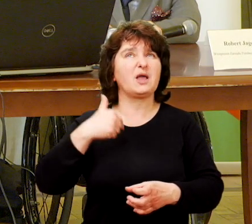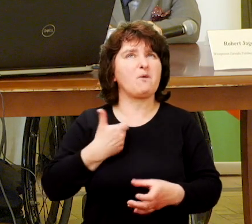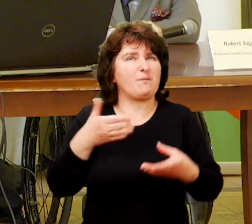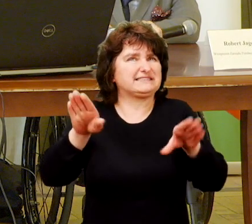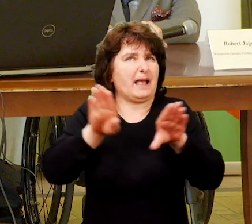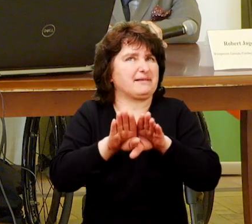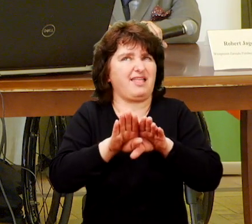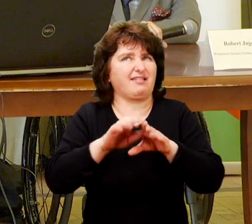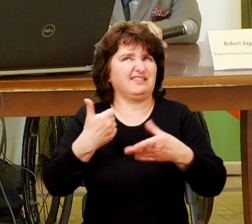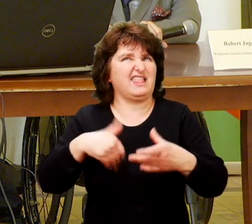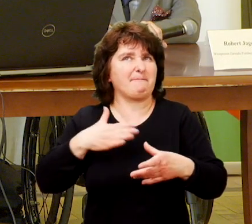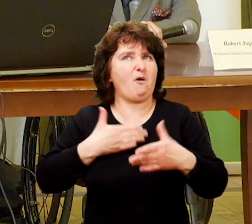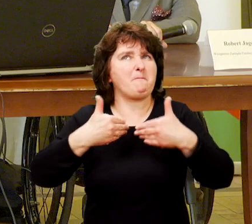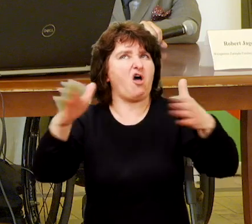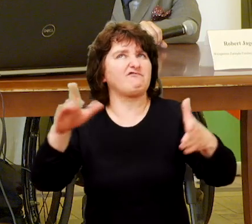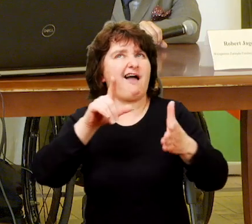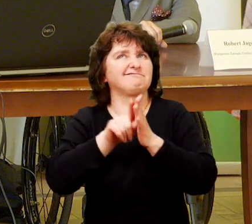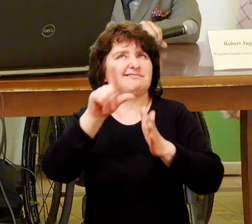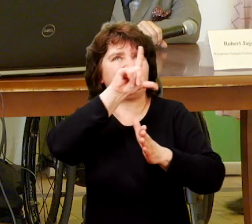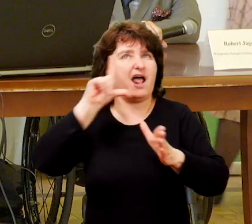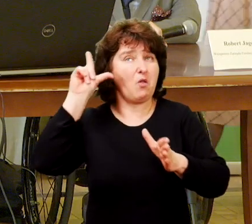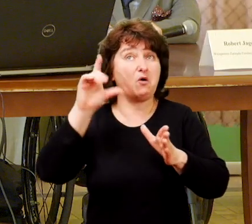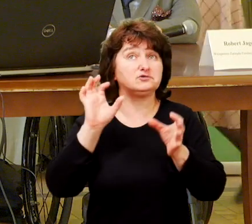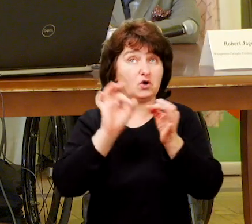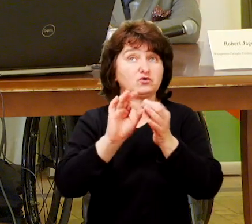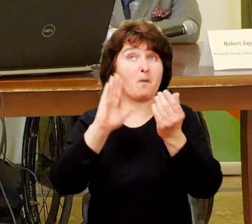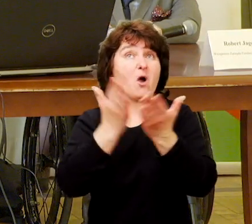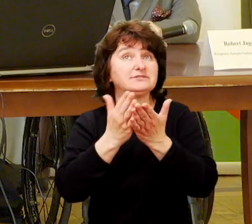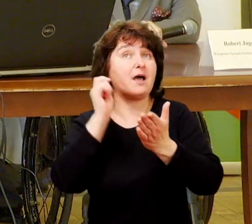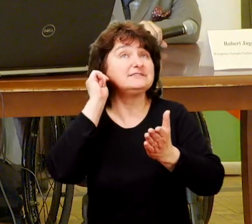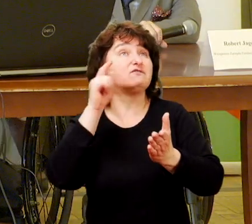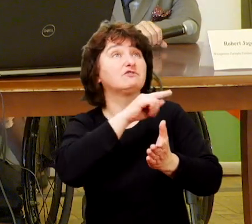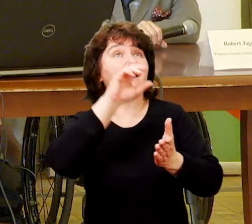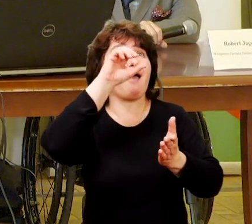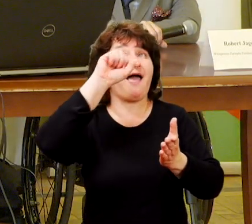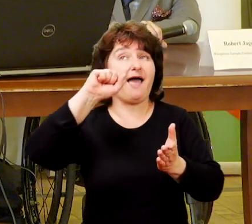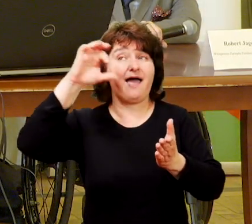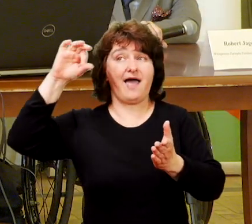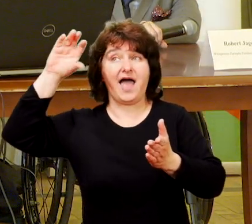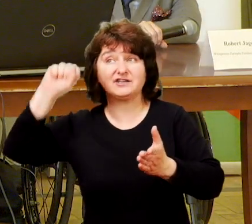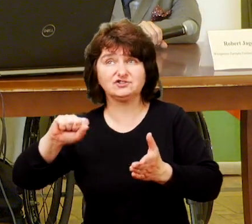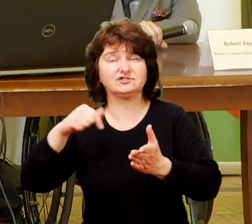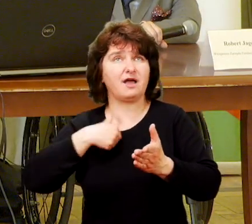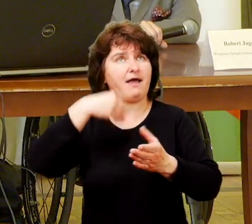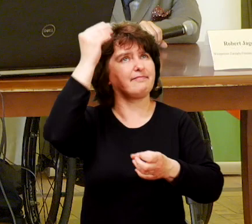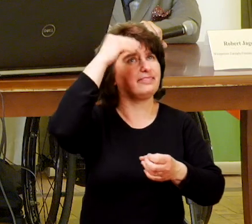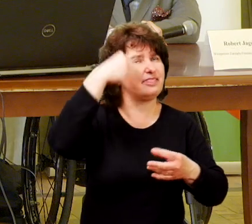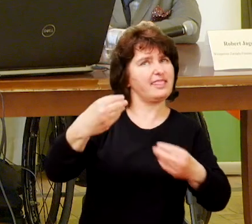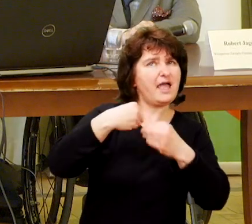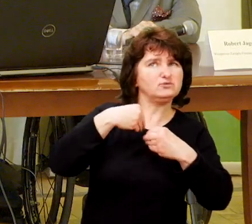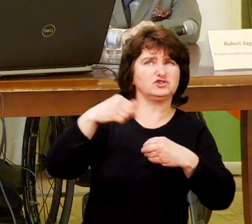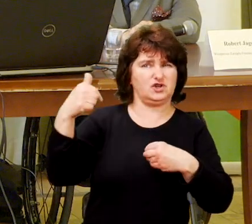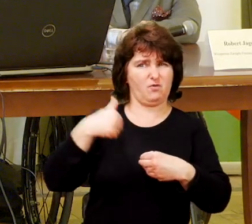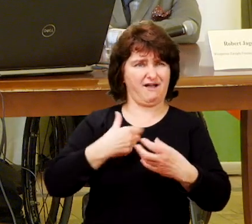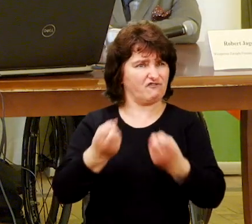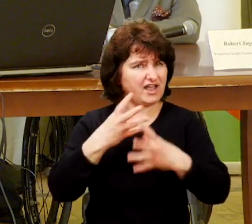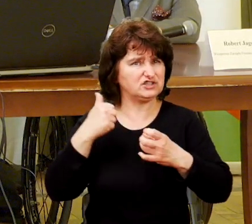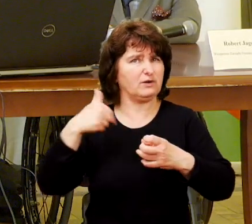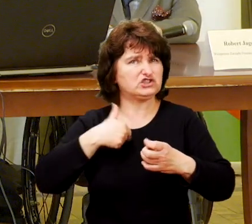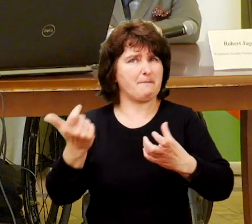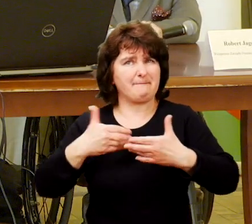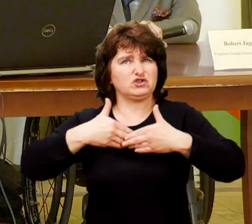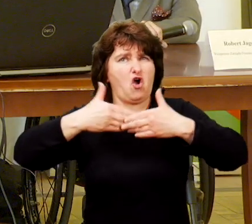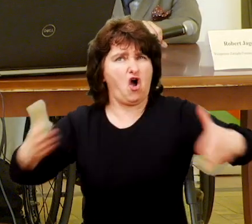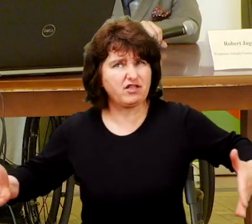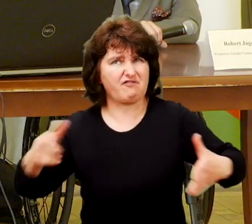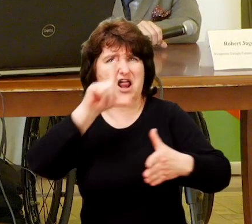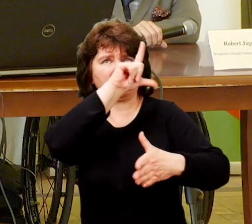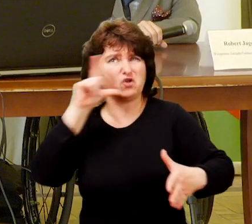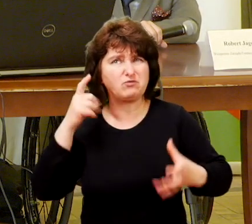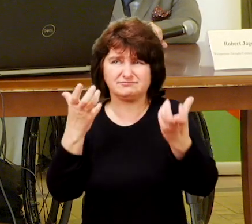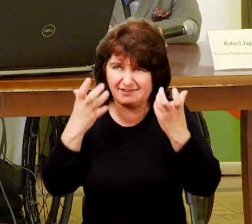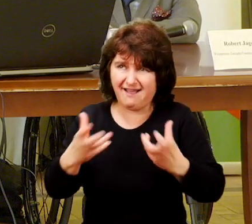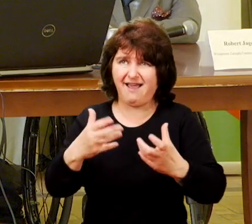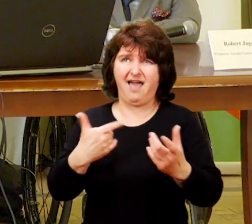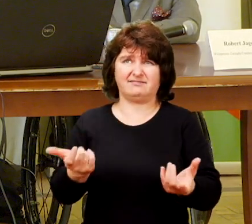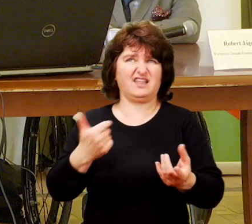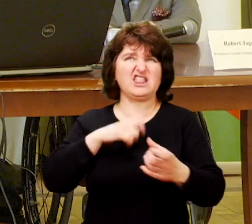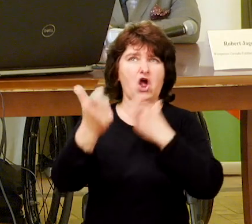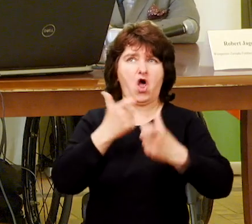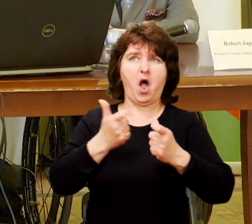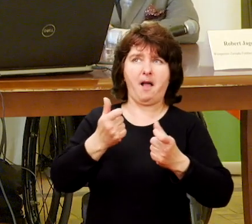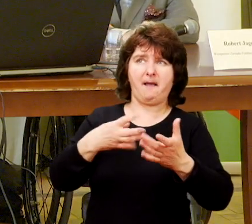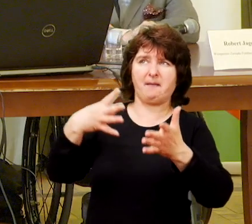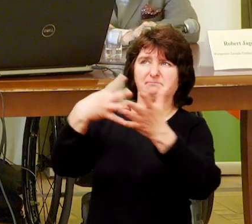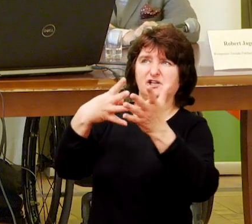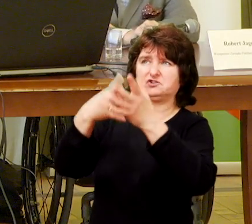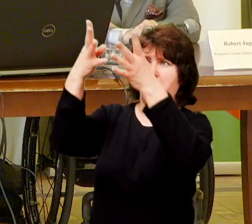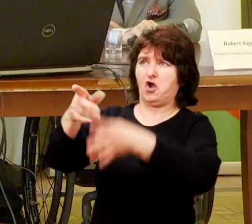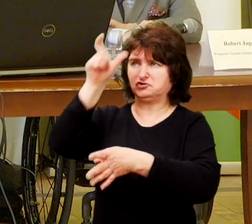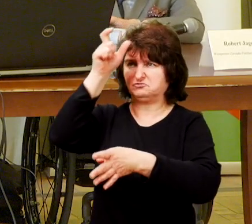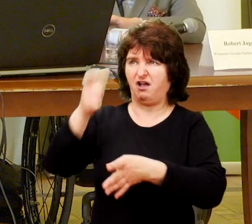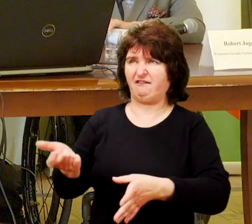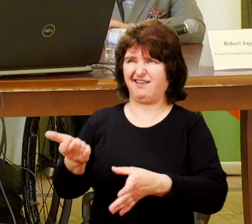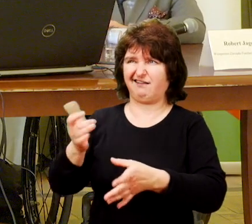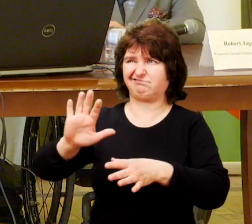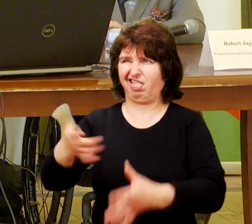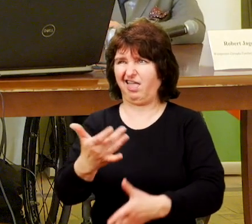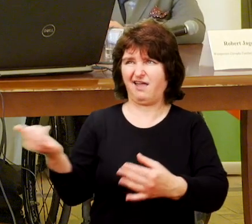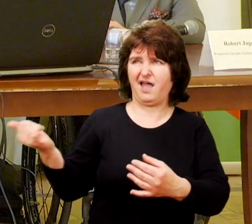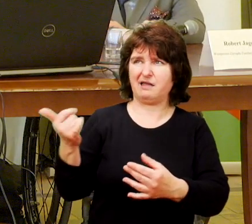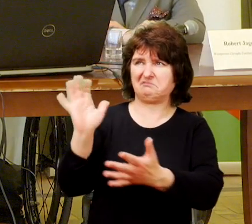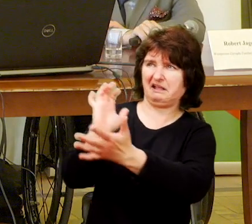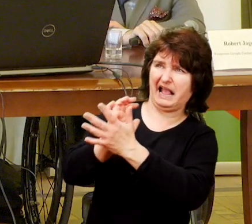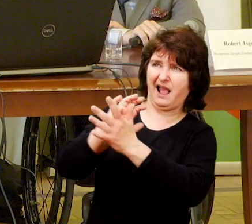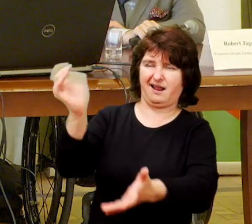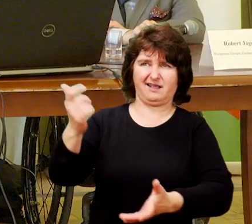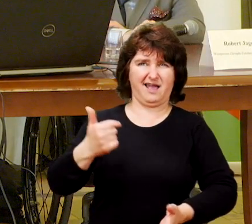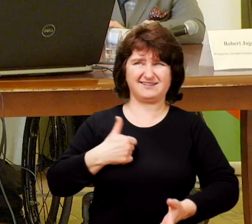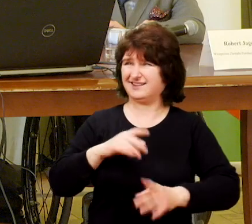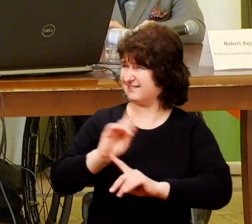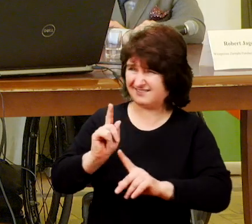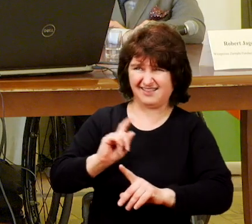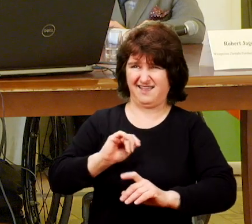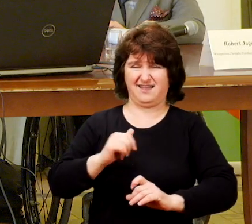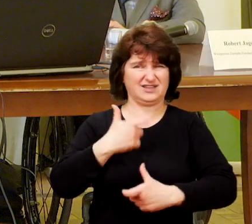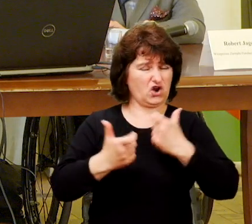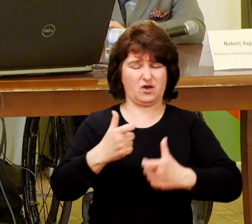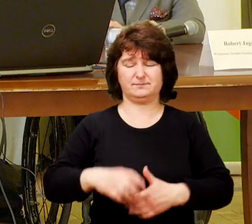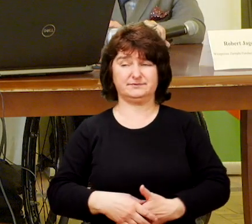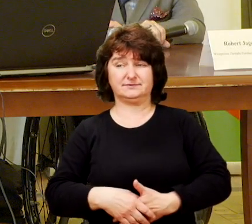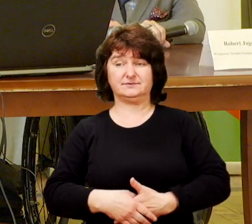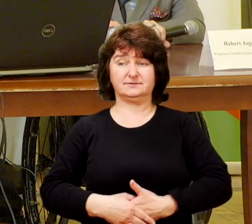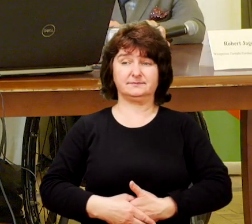Wcześniej nie byłem zbyt otwarty na ludzi, ale potem, jak się poznałem z Asią, to mnie trochę nauczyło, że trzeba być bardziej otwartym na ludzi i nie oceniać ich, że ta osoba jest taka i tak, że z góry się zakładało jak będzie.